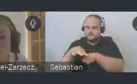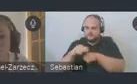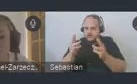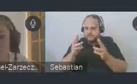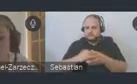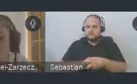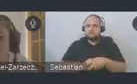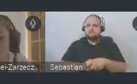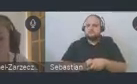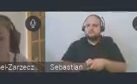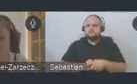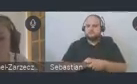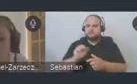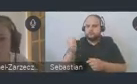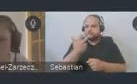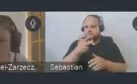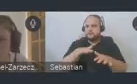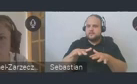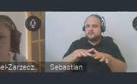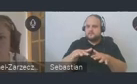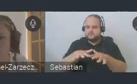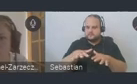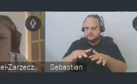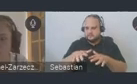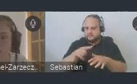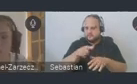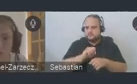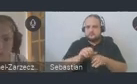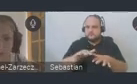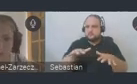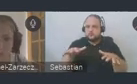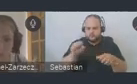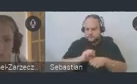Więc to takie trzy miejsca, żeby was nie zarzucić. Tych miejsc jest dużo.